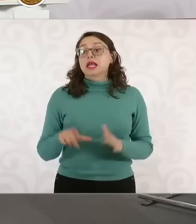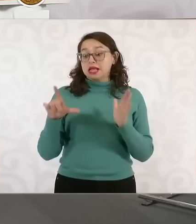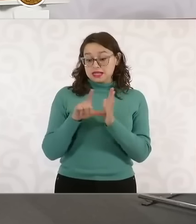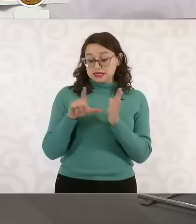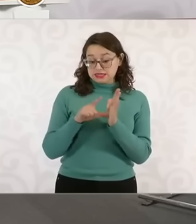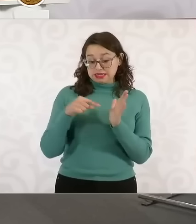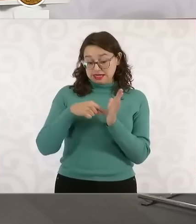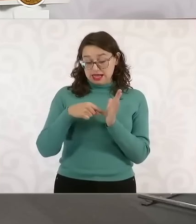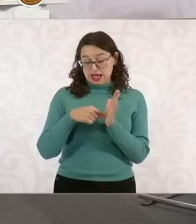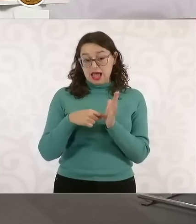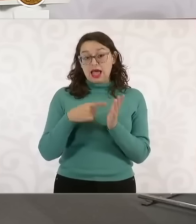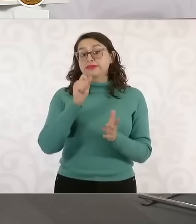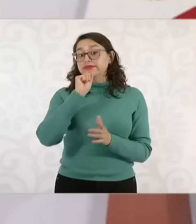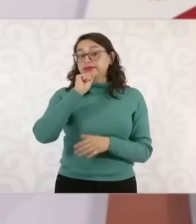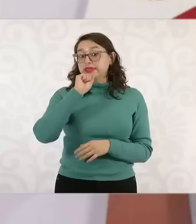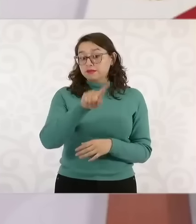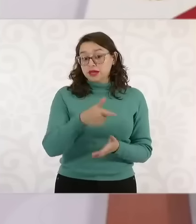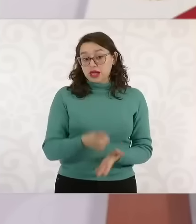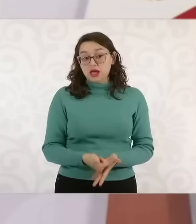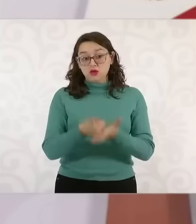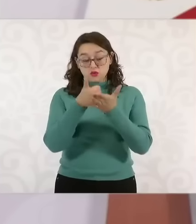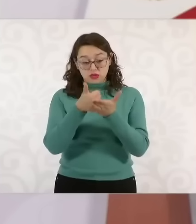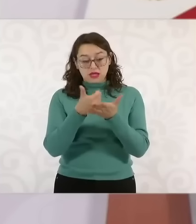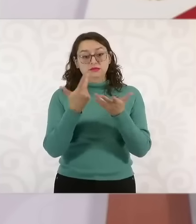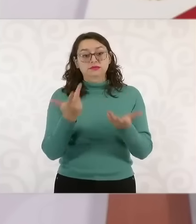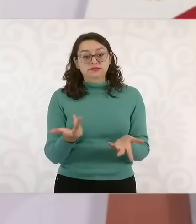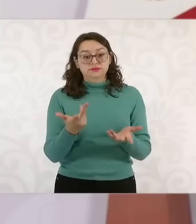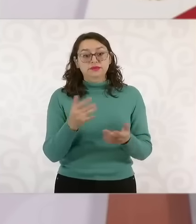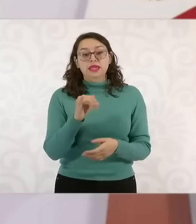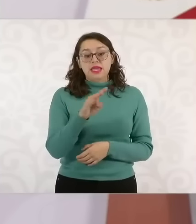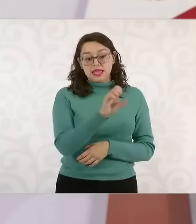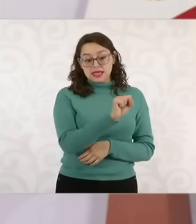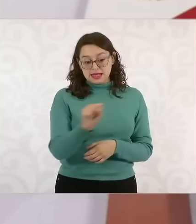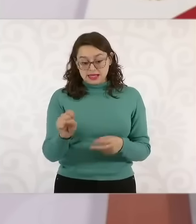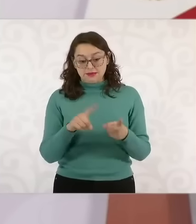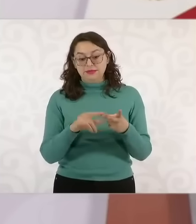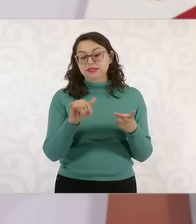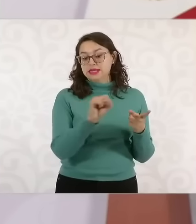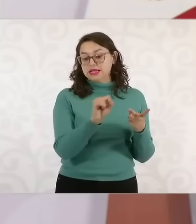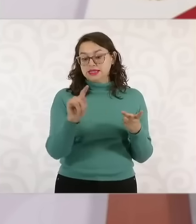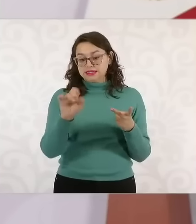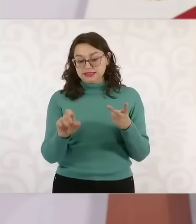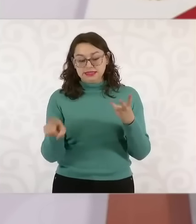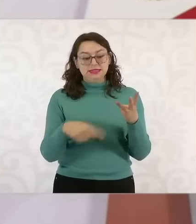a nosotros como Servicioal de Salud que integra el IMS, el Iste, el IMS Bienestar y el resto de